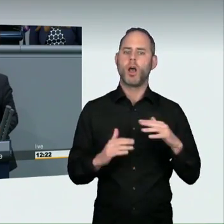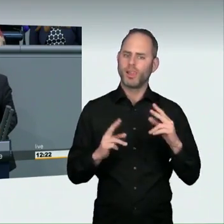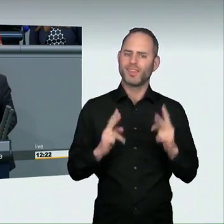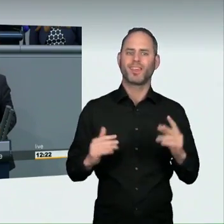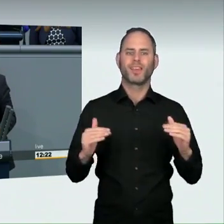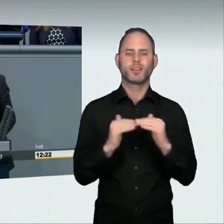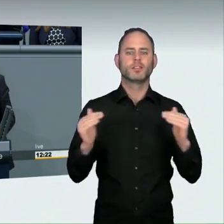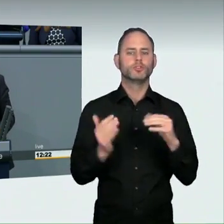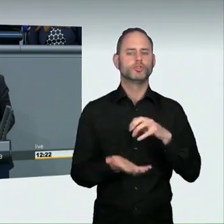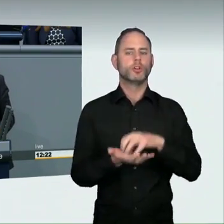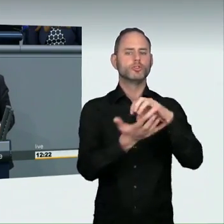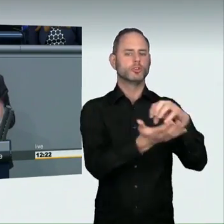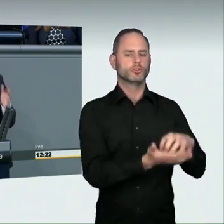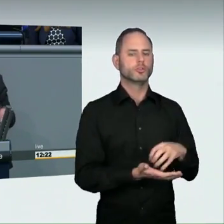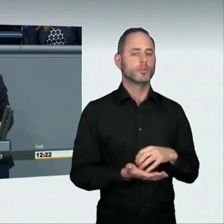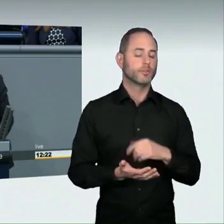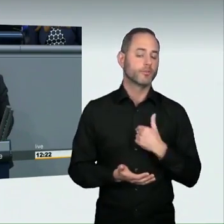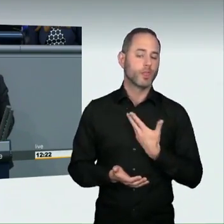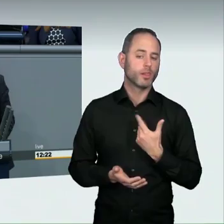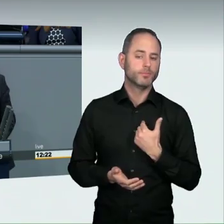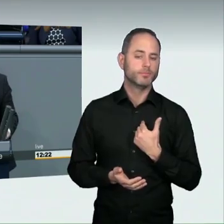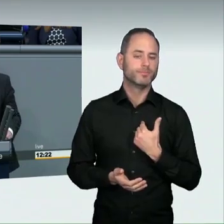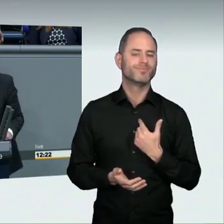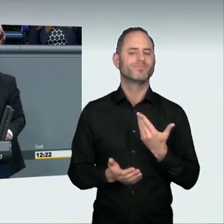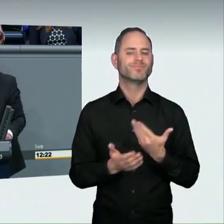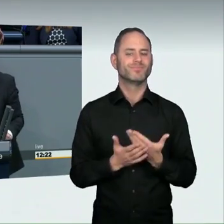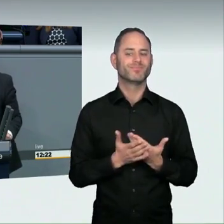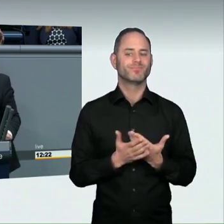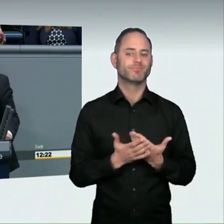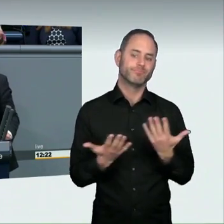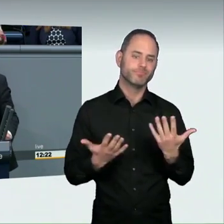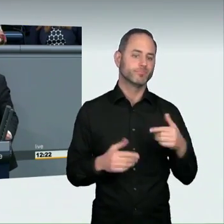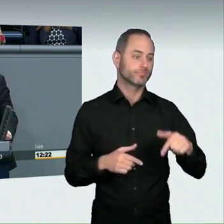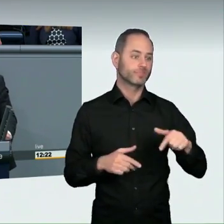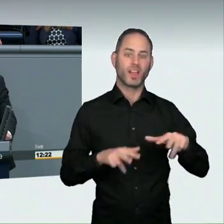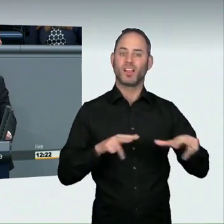Die Kanzlerin hatte es im letzten Wahlkampf versprochen. Auch die SPD hatte es versprochen. Aber Sie sind damit gescheitert.